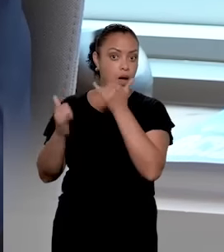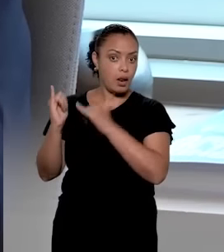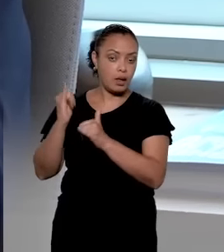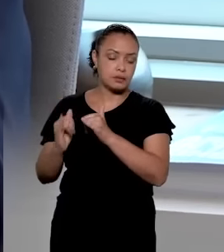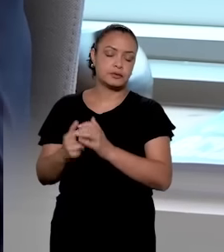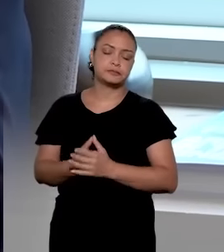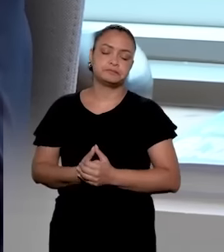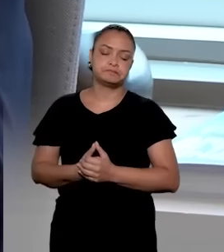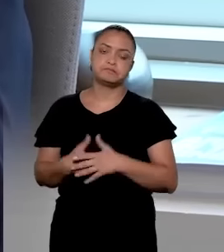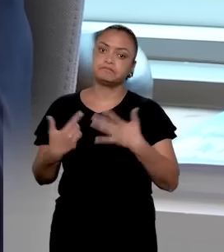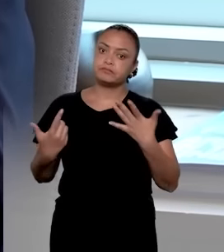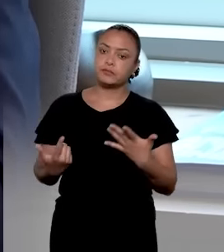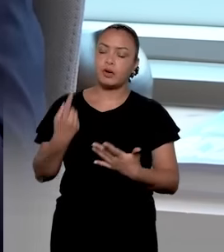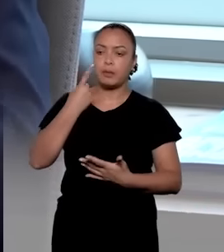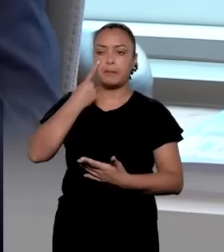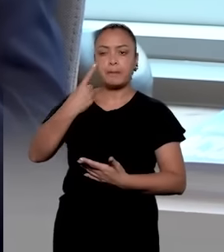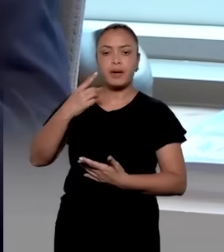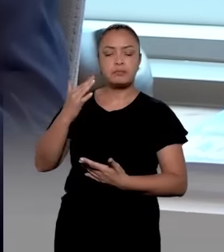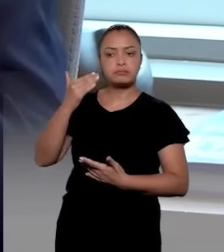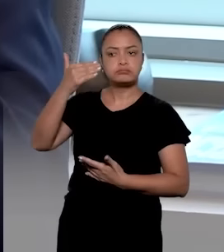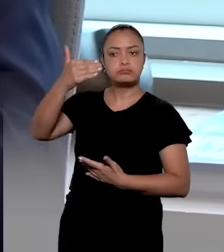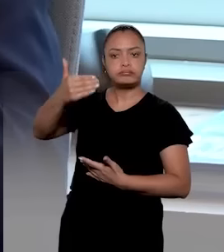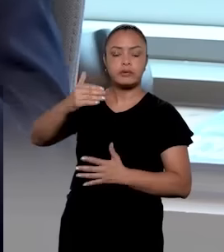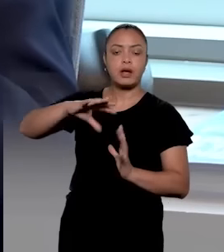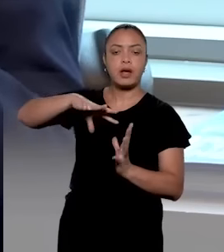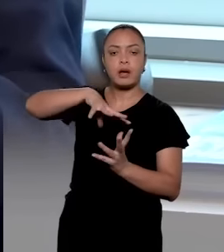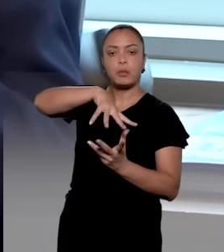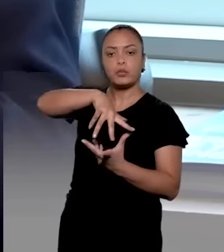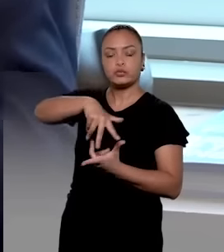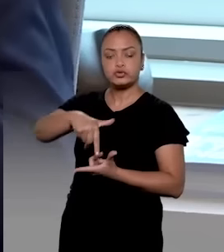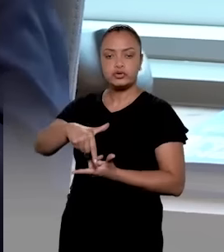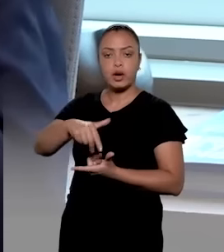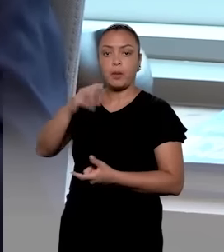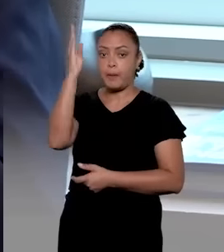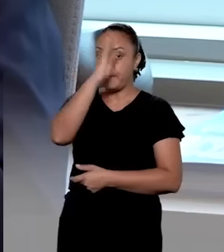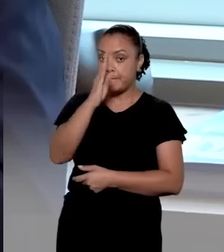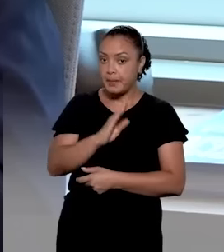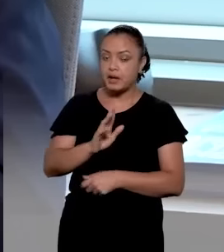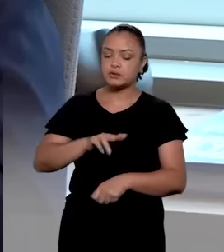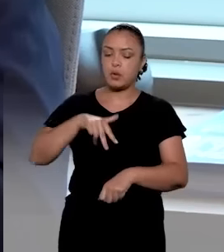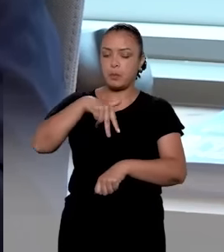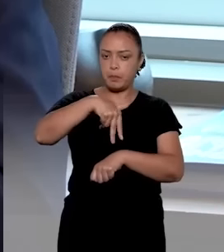então, é um... tem um horizonte mundial que dá ao Brasil um protagonismo,